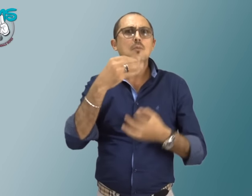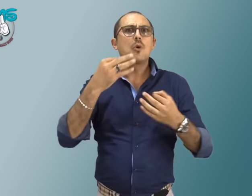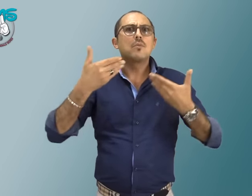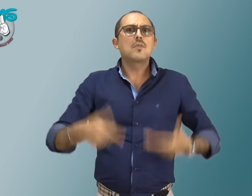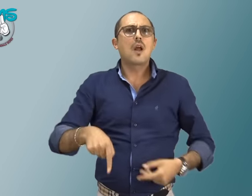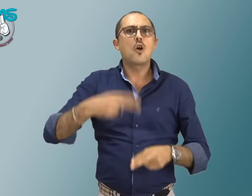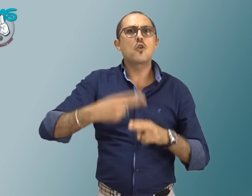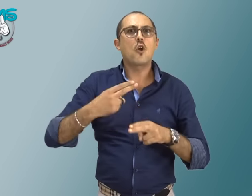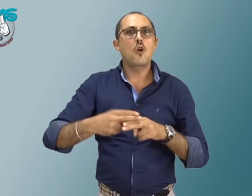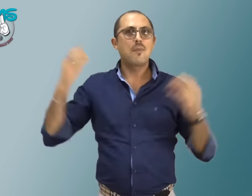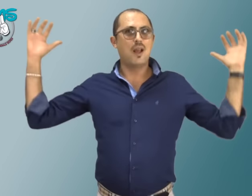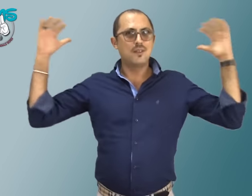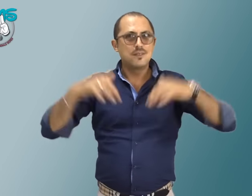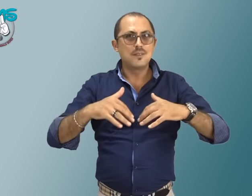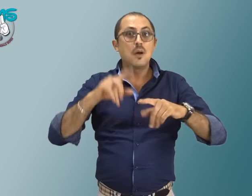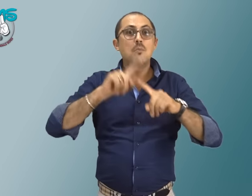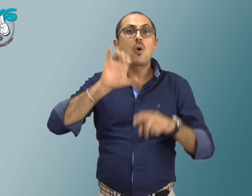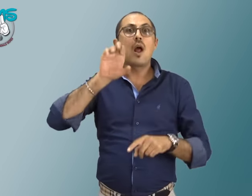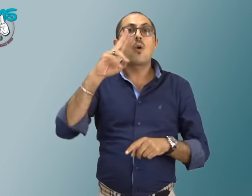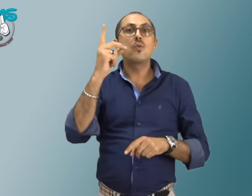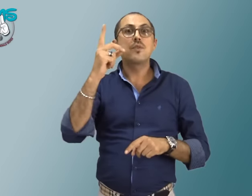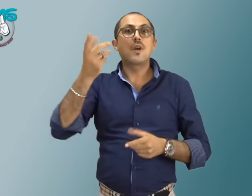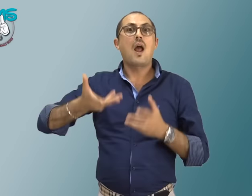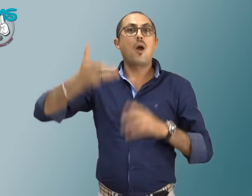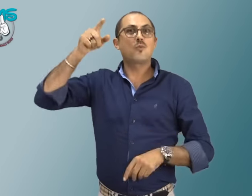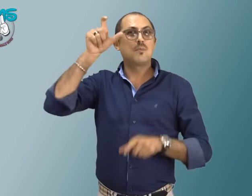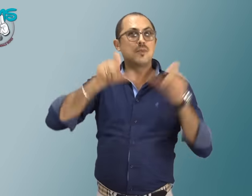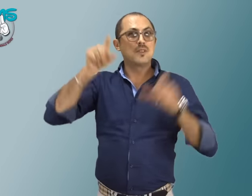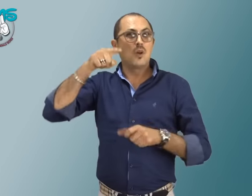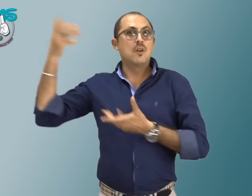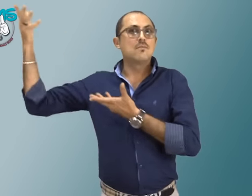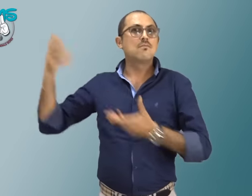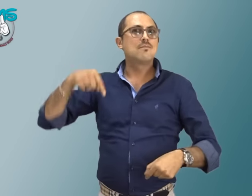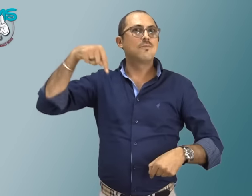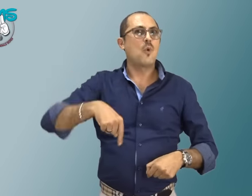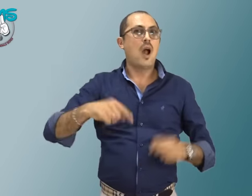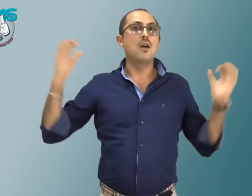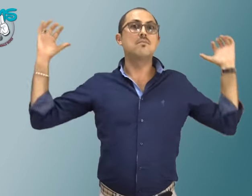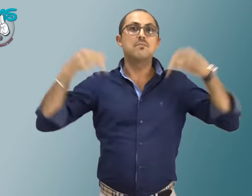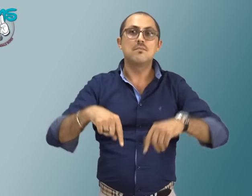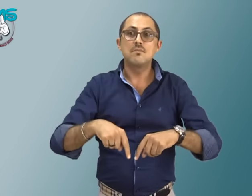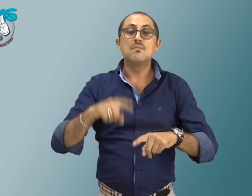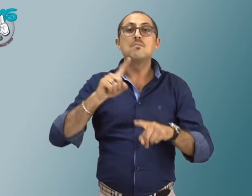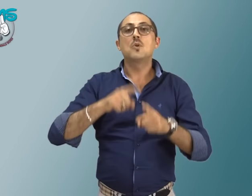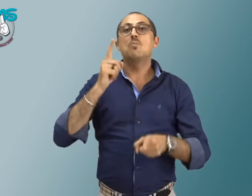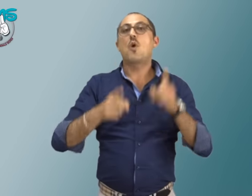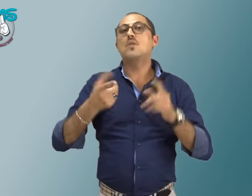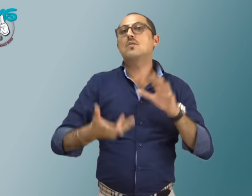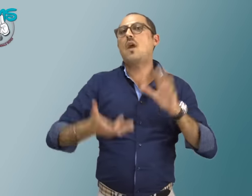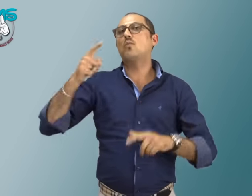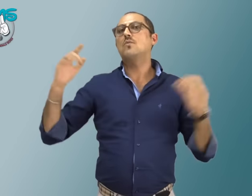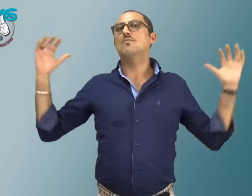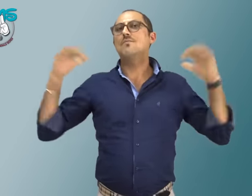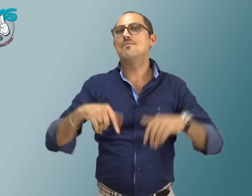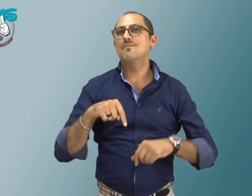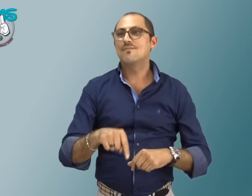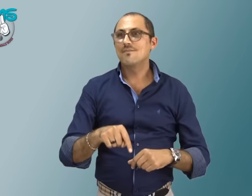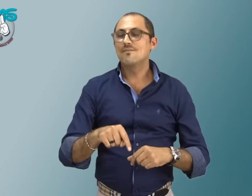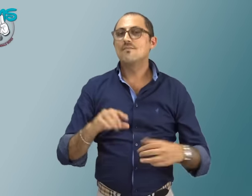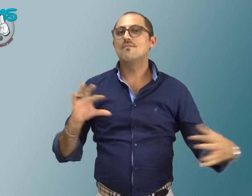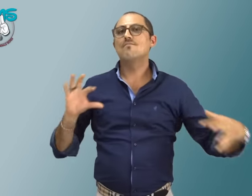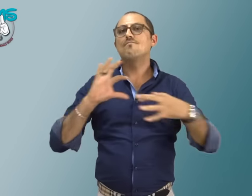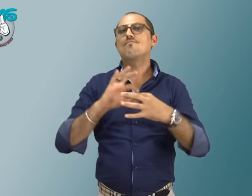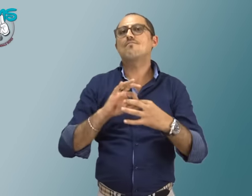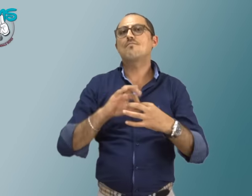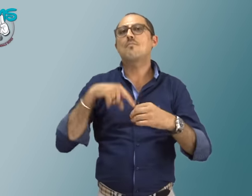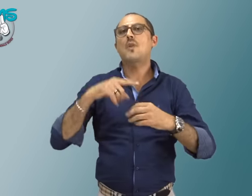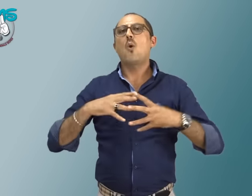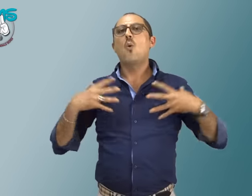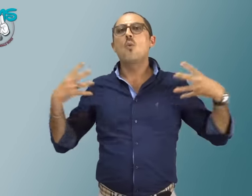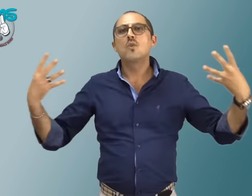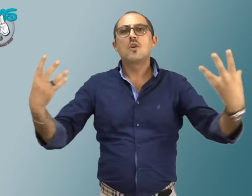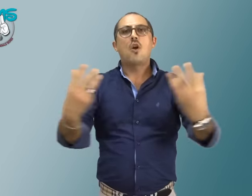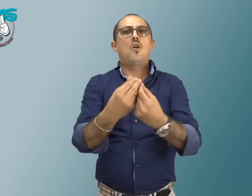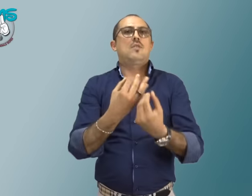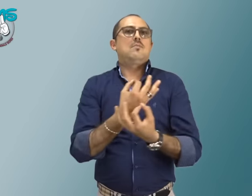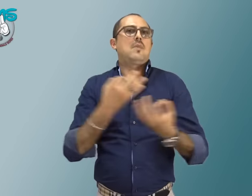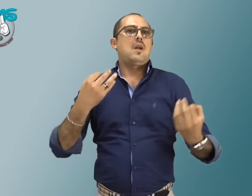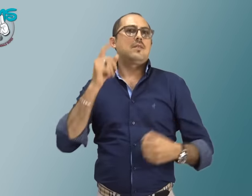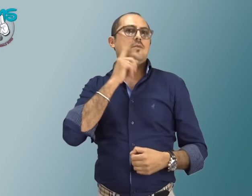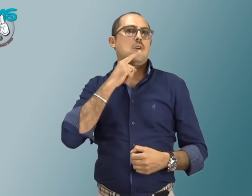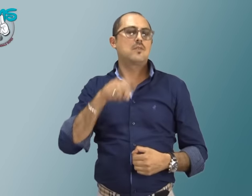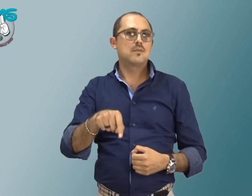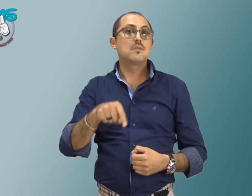proprio a Roma, saranno presenti le autorità dell'EUD (Unione Europea dei Sordi), anche le autorità politiche, tutto ciò serve per la nostra unione per il bene dei sordi